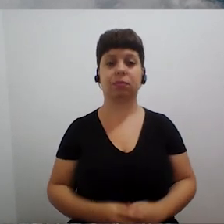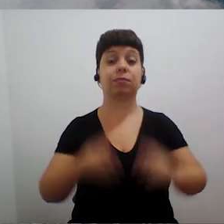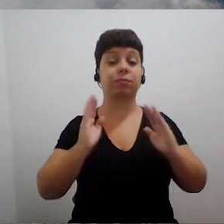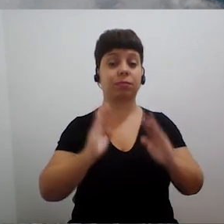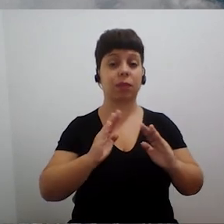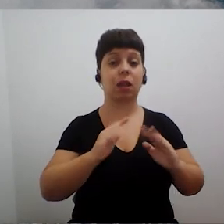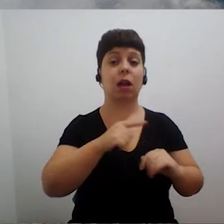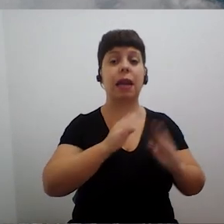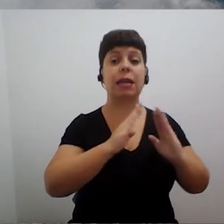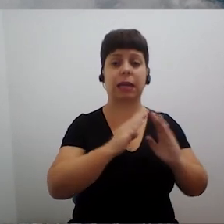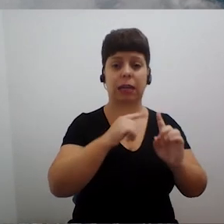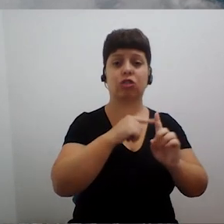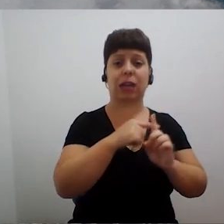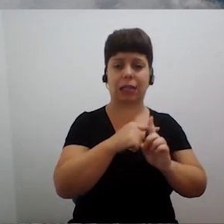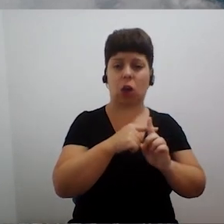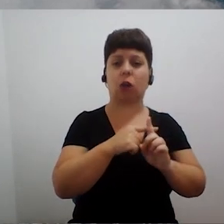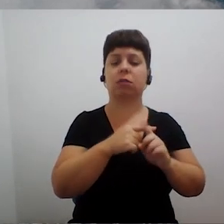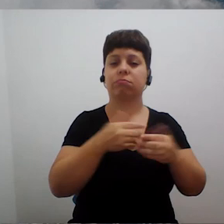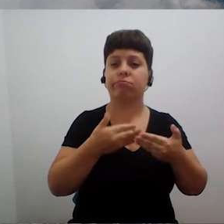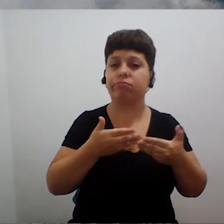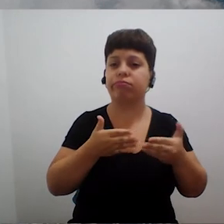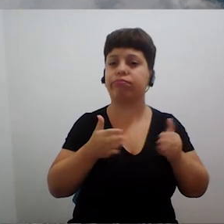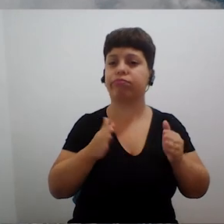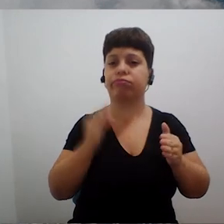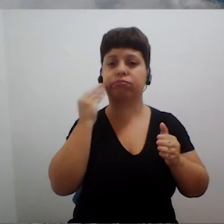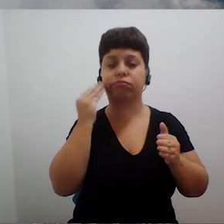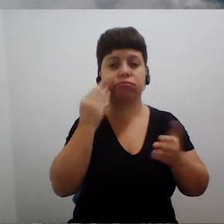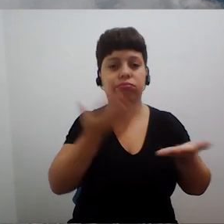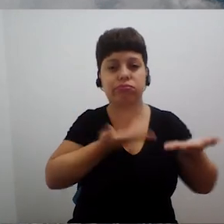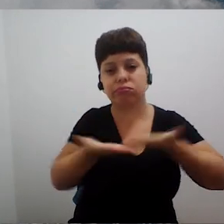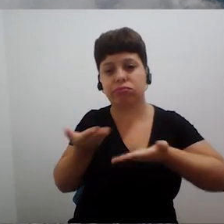também mais propensa ao diálogo ecumênico, no Conselho Vaticano Segundo